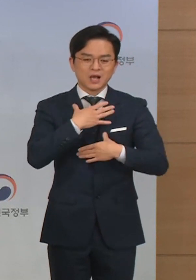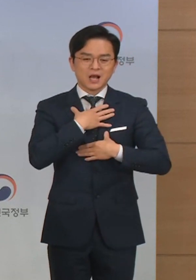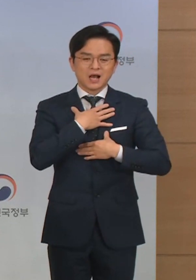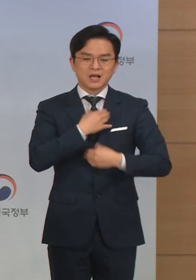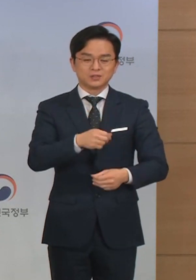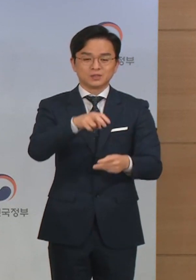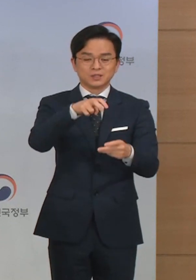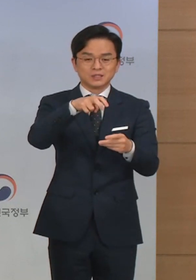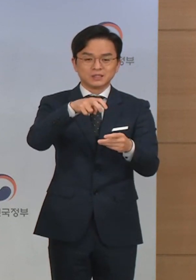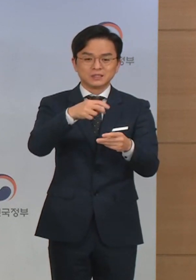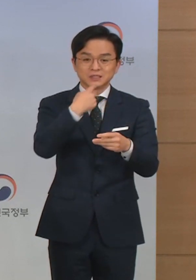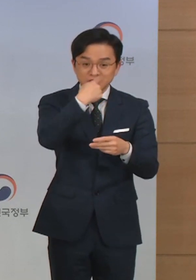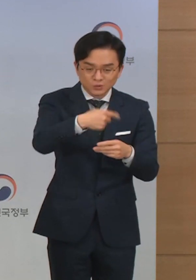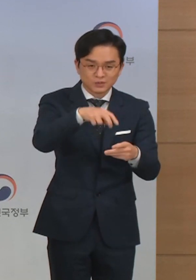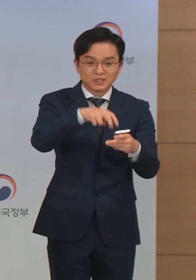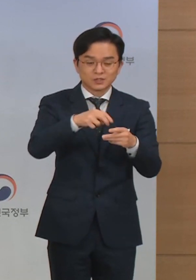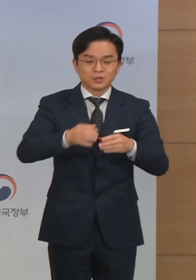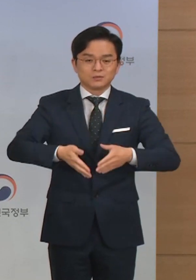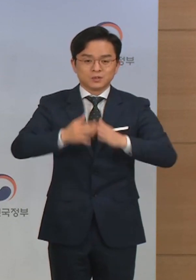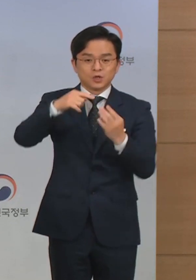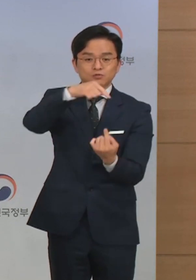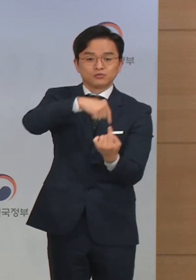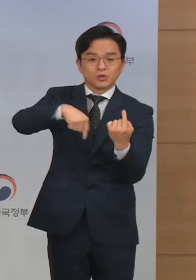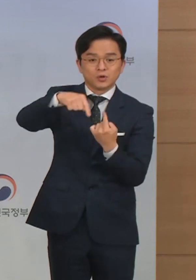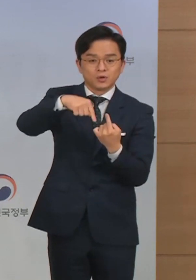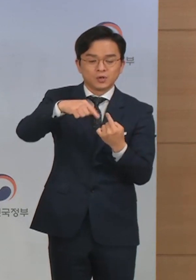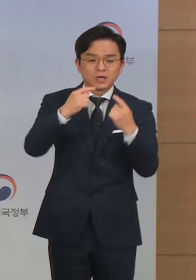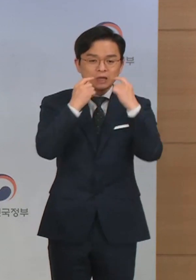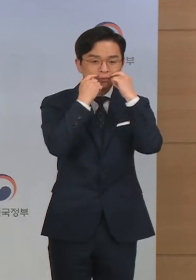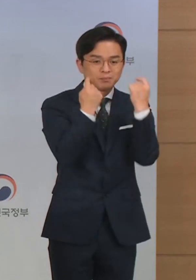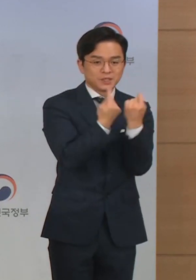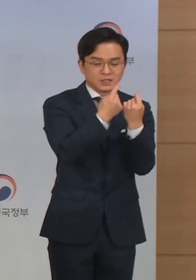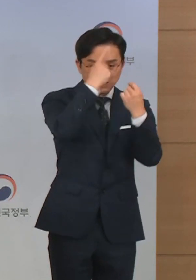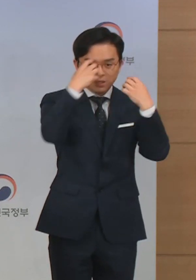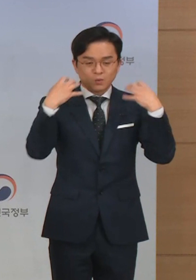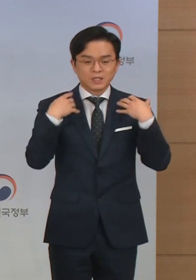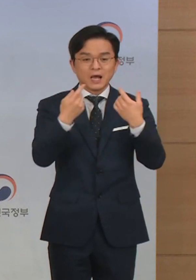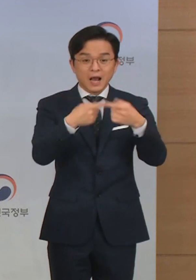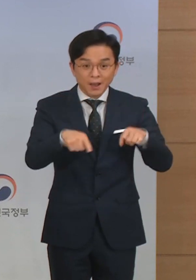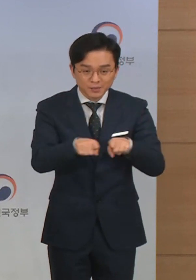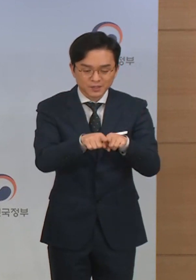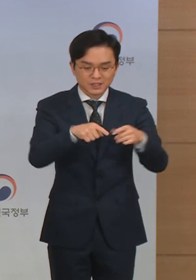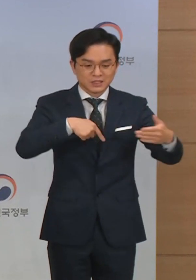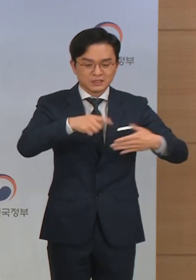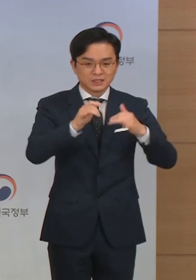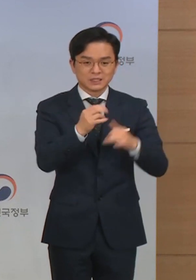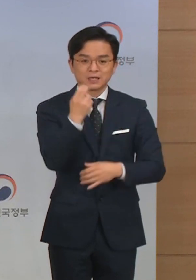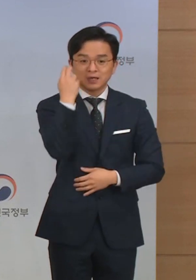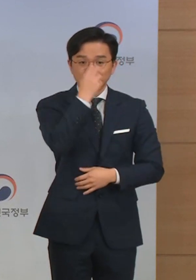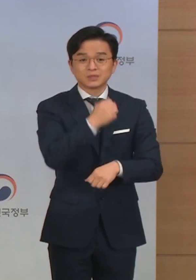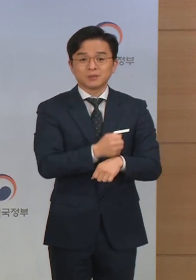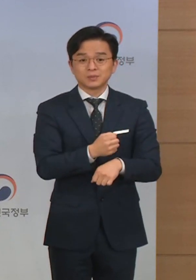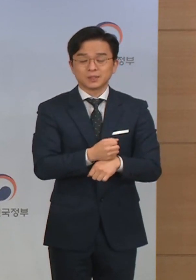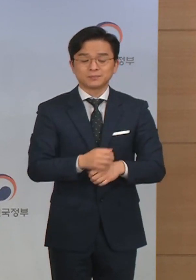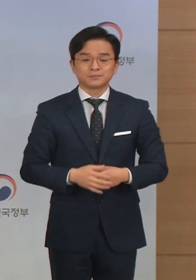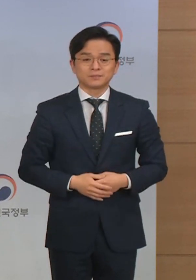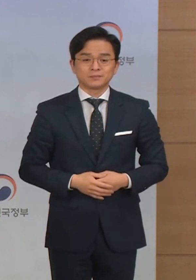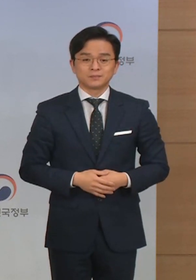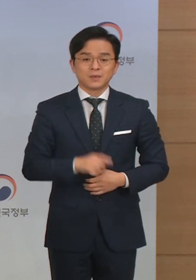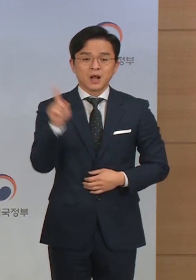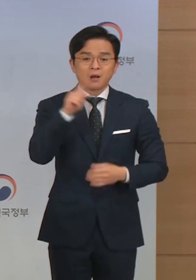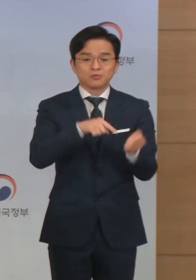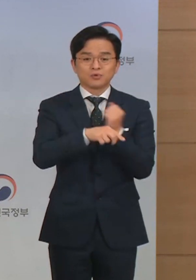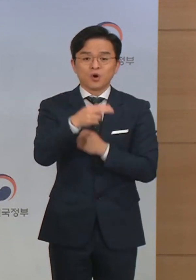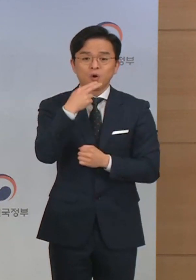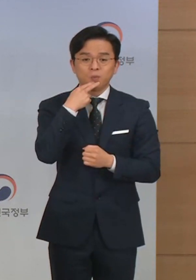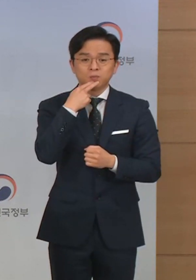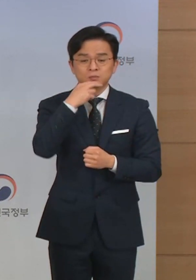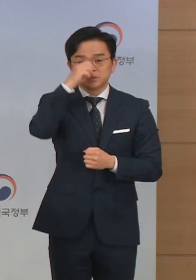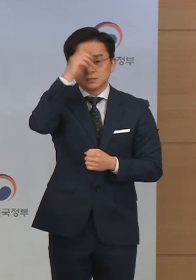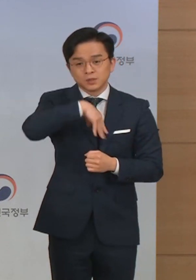운영하여 민관이 함께 다 중에 이탈 자 모니터링을 하겠습니다 정당한 사유가 없는 한 음 넌 무단이탈 자는